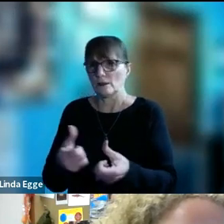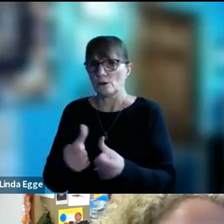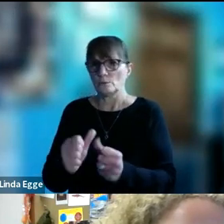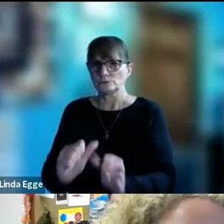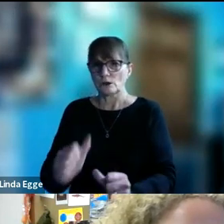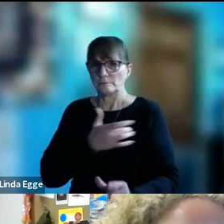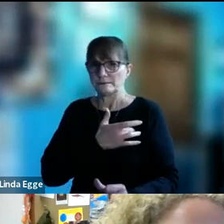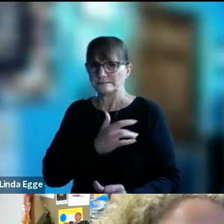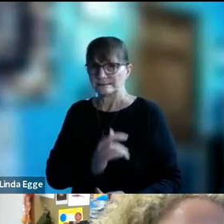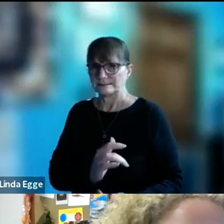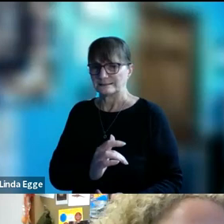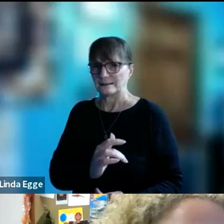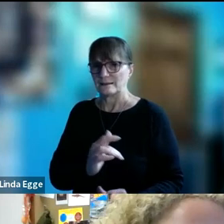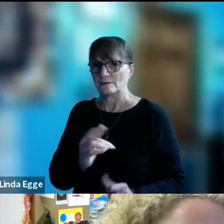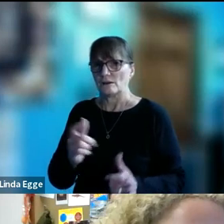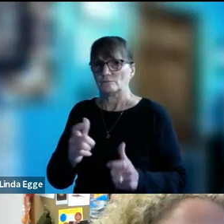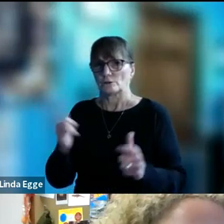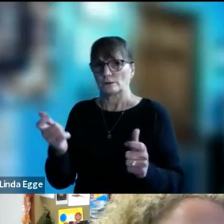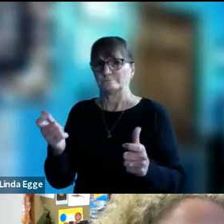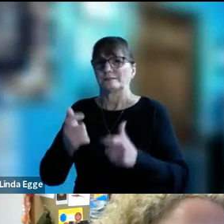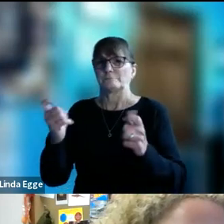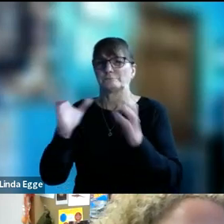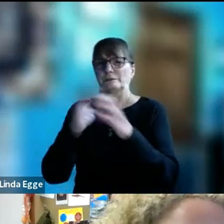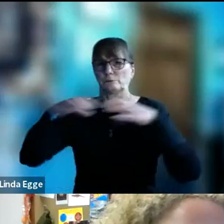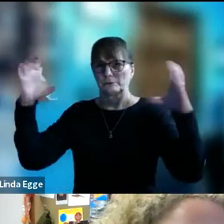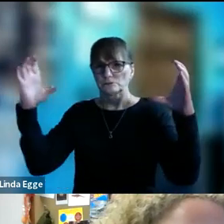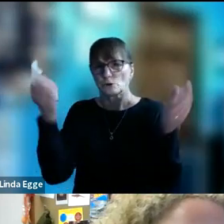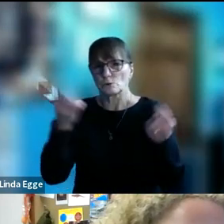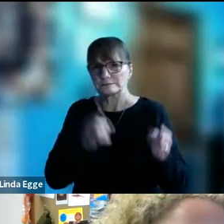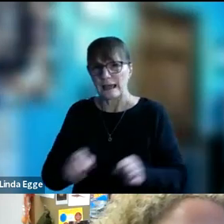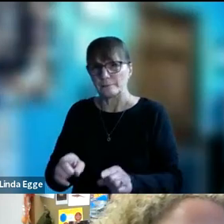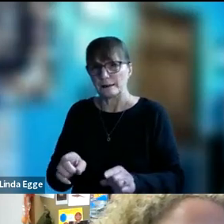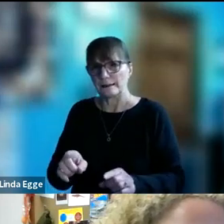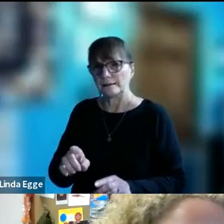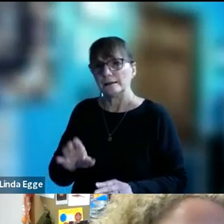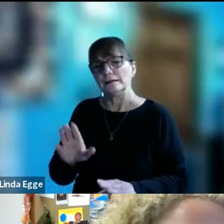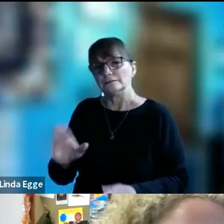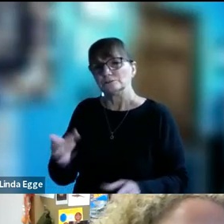al panorama general y a lo que realmente pasa. Es algo que comentaremos.